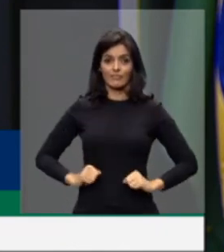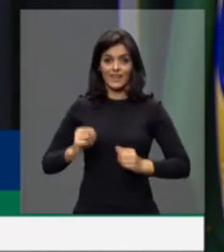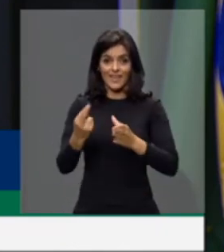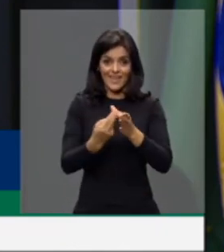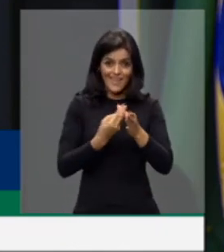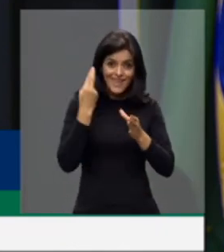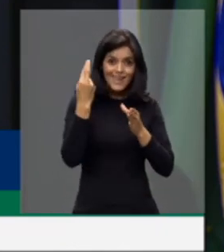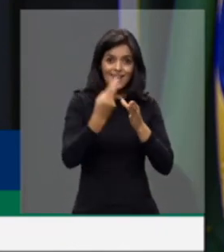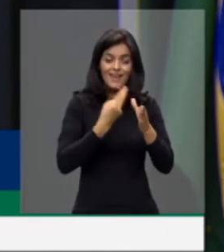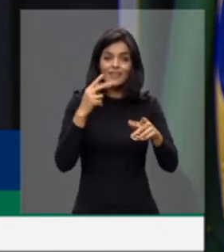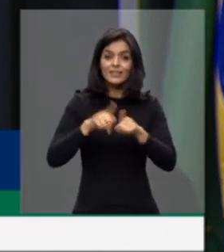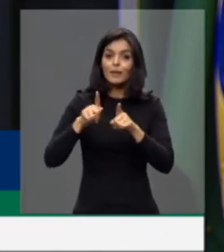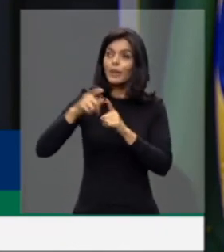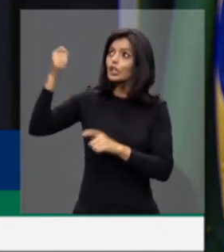DO PAÍS. E MUNDO INTEIRO RECONHECE A IMPORTÂNCIA DAS